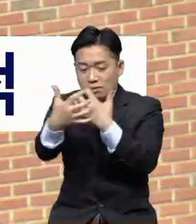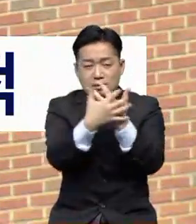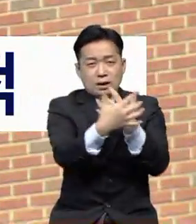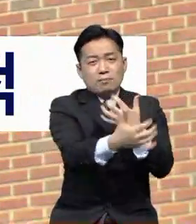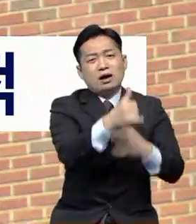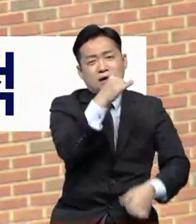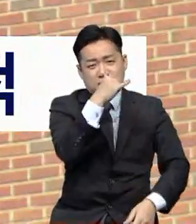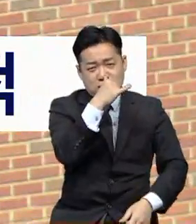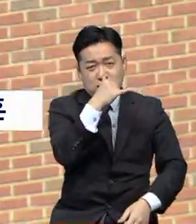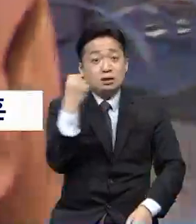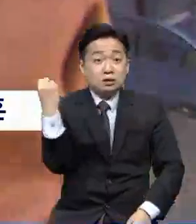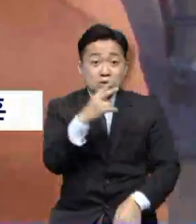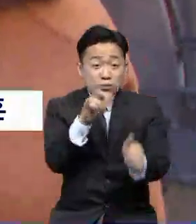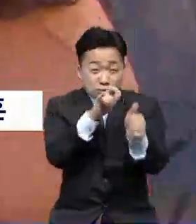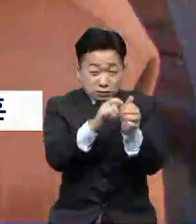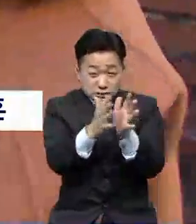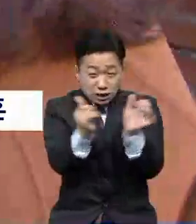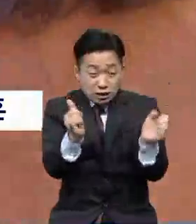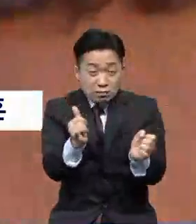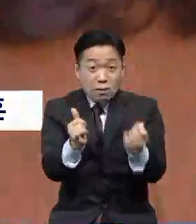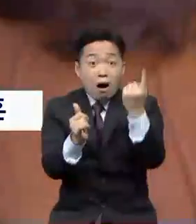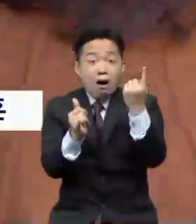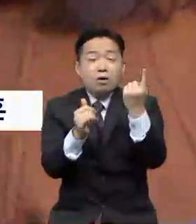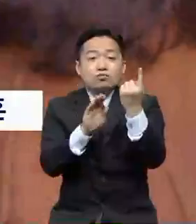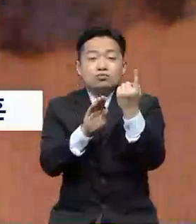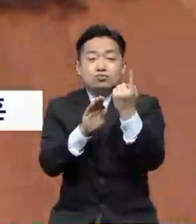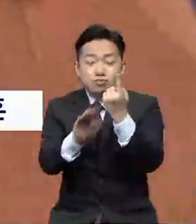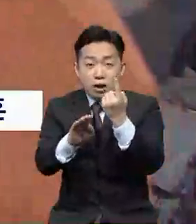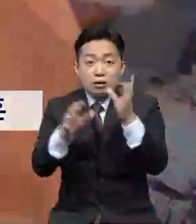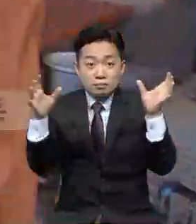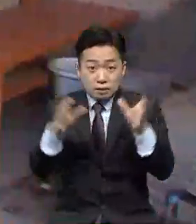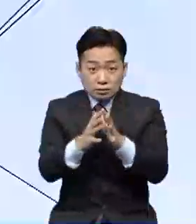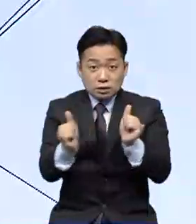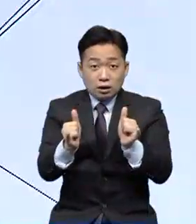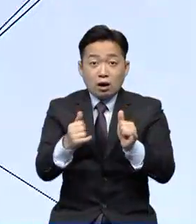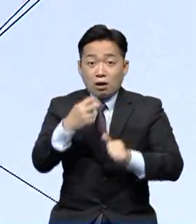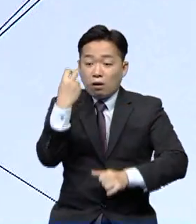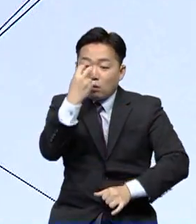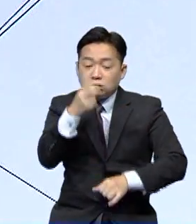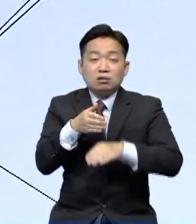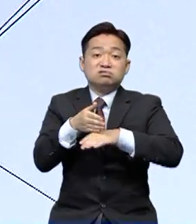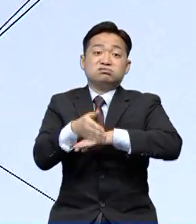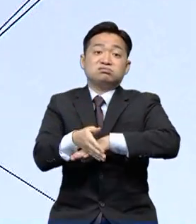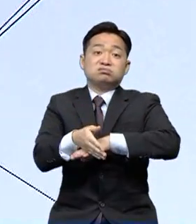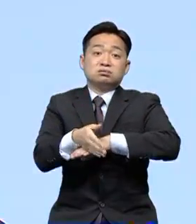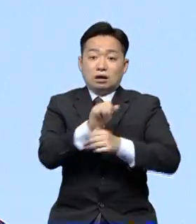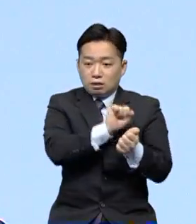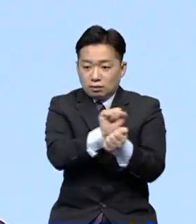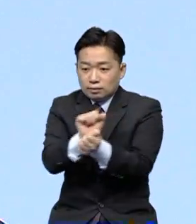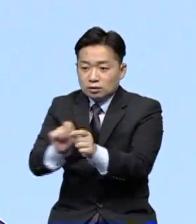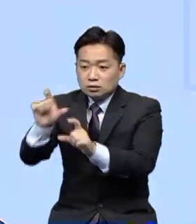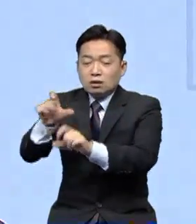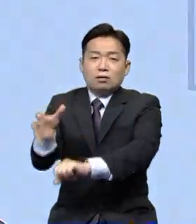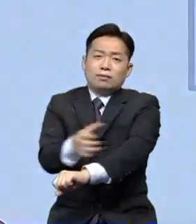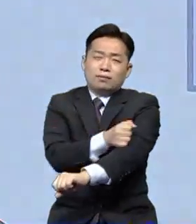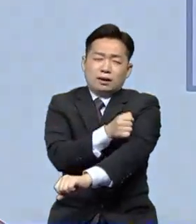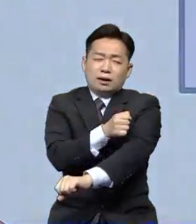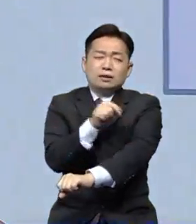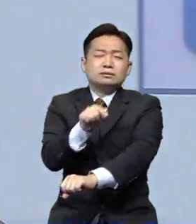흩어져 예배는 본 것으로 드러났습니다. 더구나 확진자가 나온 뒤에도 참가자들이 제때 검사를 받지 않아 감염이 급속도로 퍼진 것으로 알려졌습니다. SBS 최재형입니다.